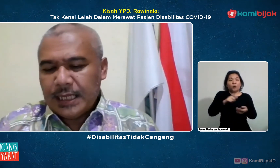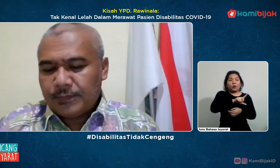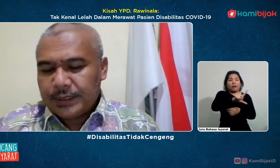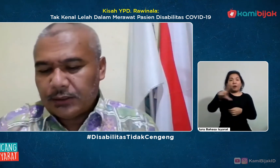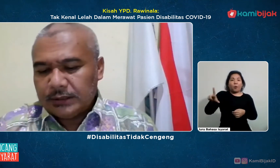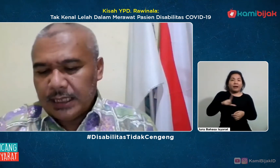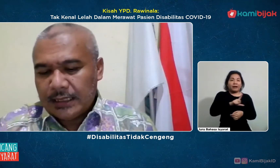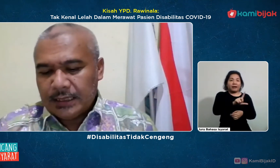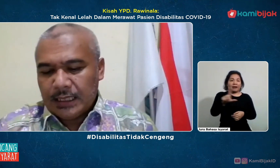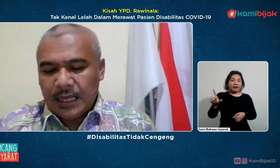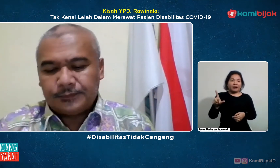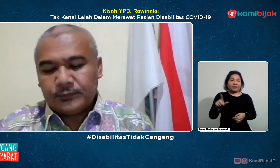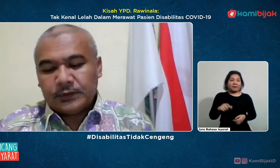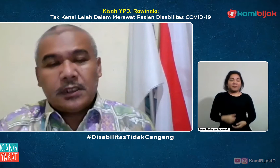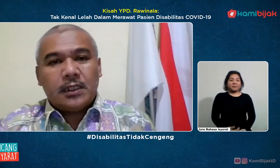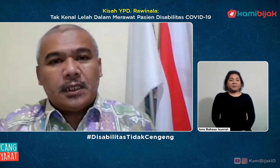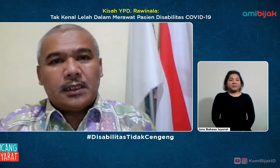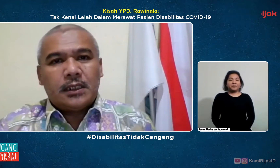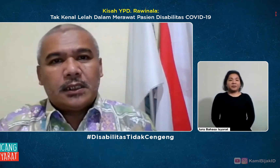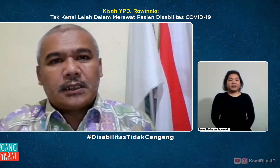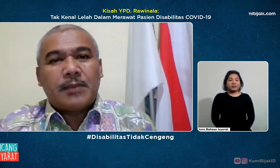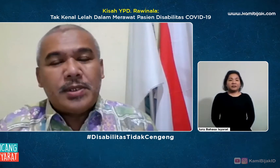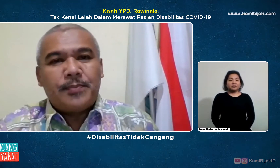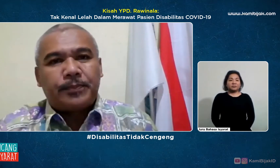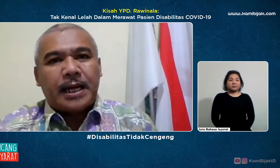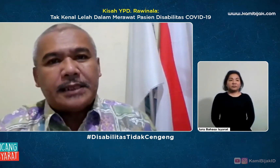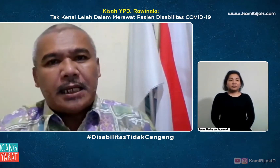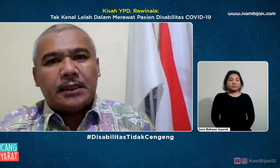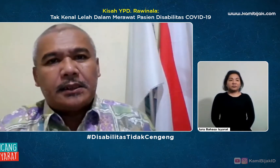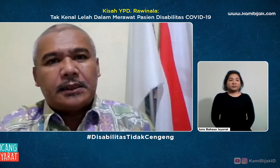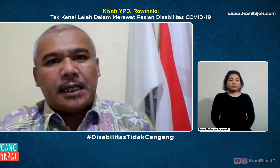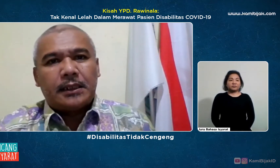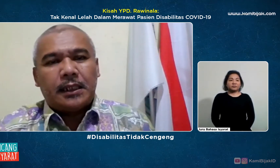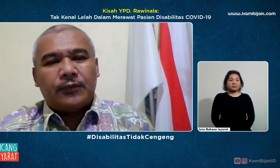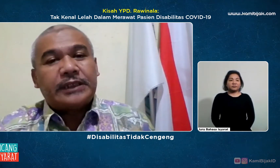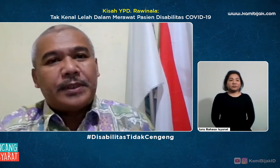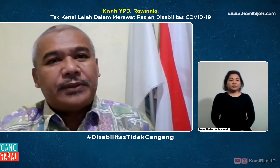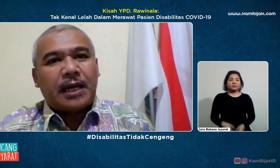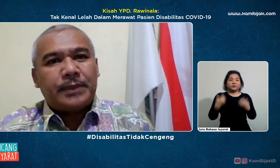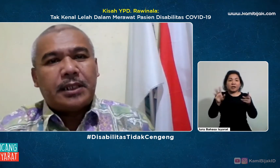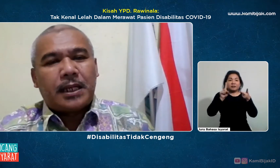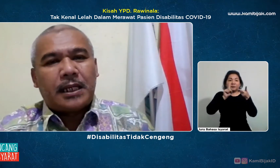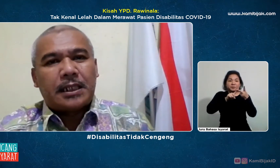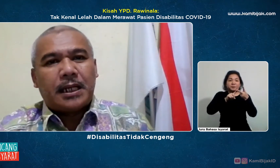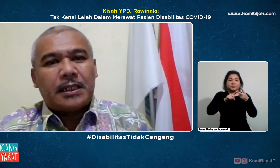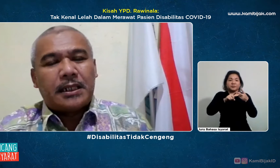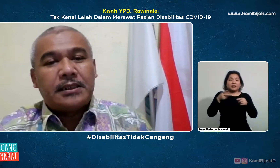Kemudian yang berikutnya adalah kami memperbanyak dengan vitamin-vitamin dan makanan-makanan